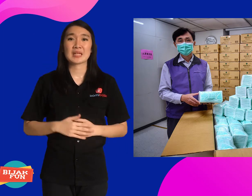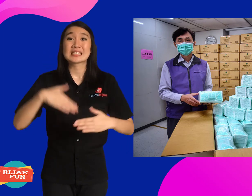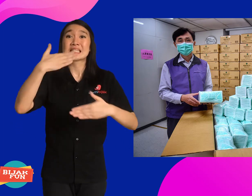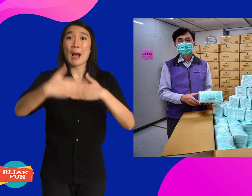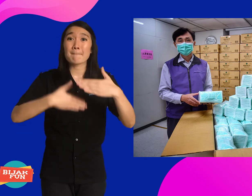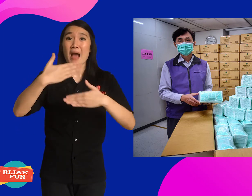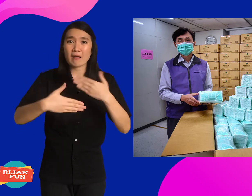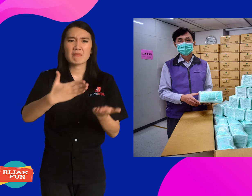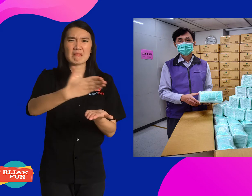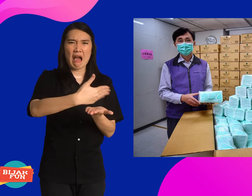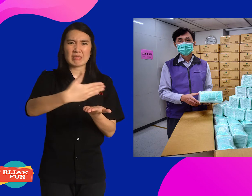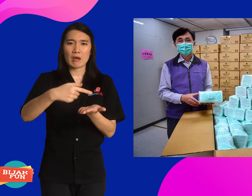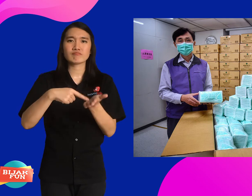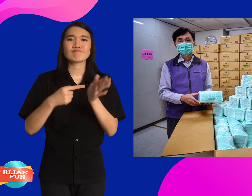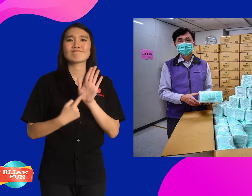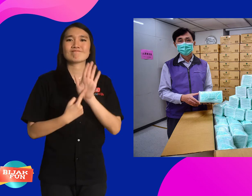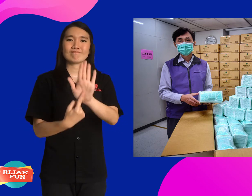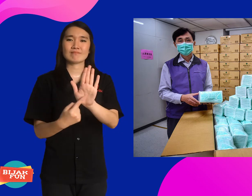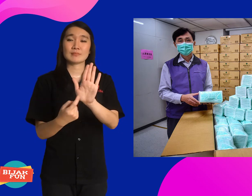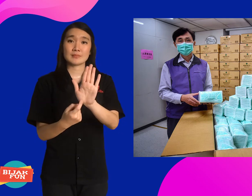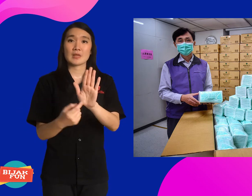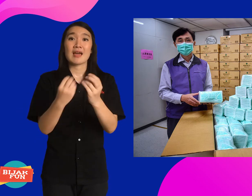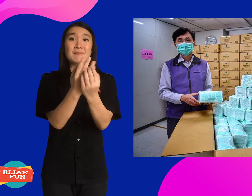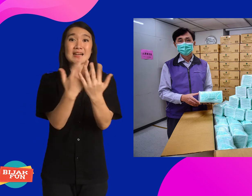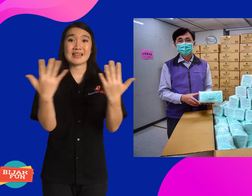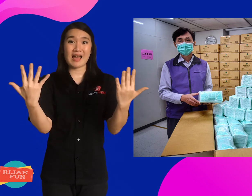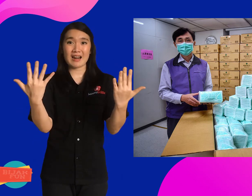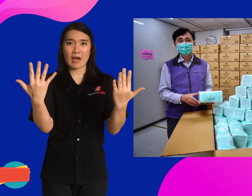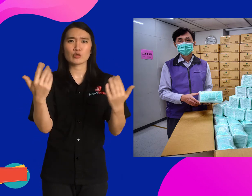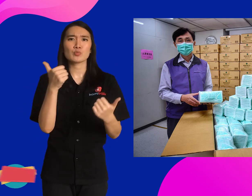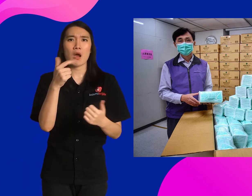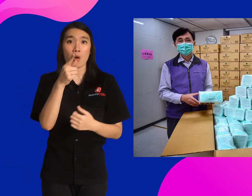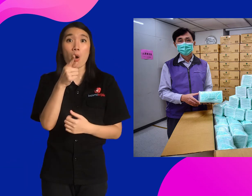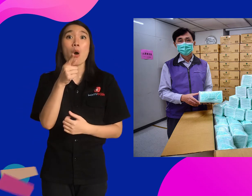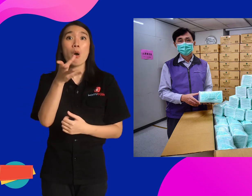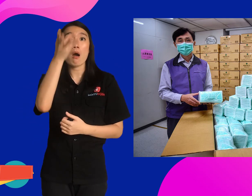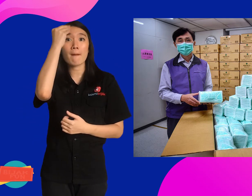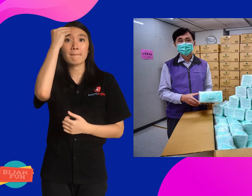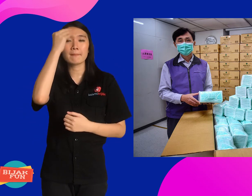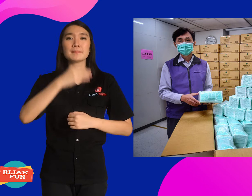Setiap hari, data informasi ditunjukkan ke masyarakat secara jelas.